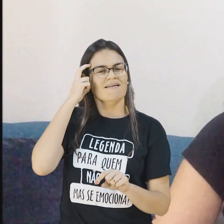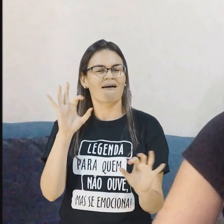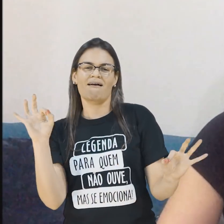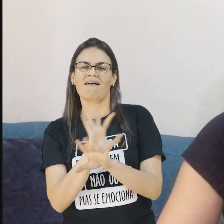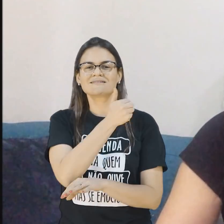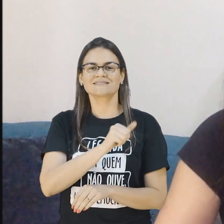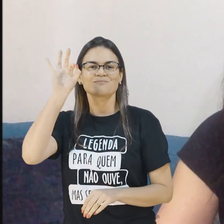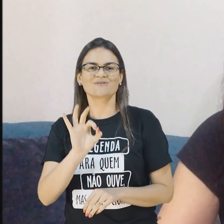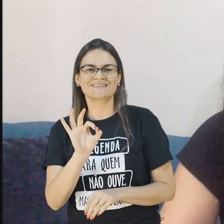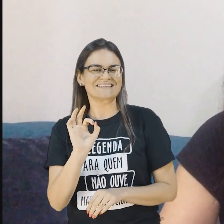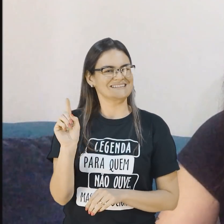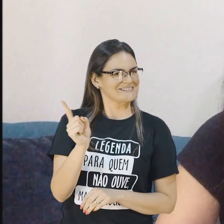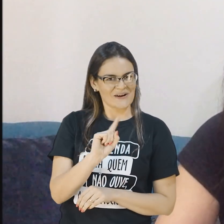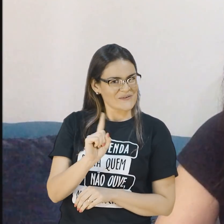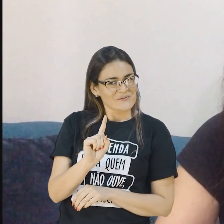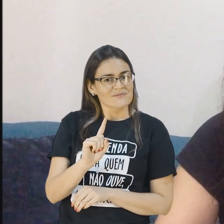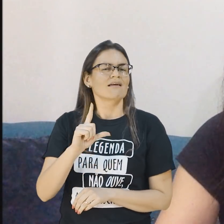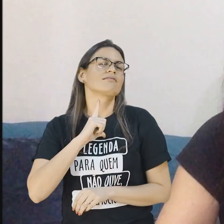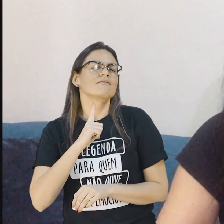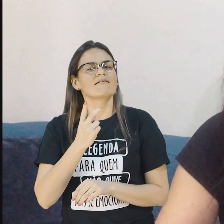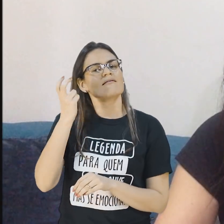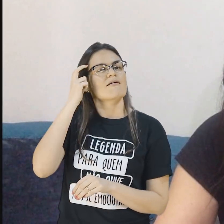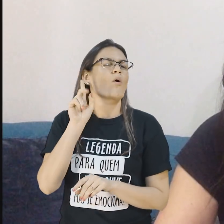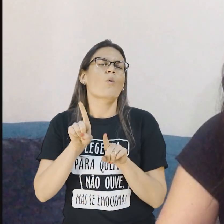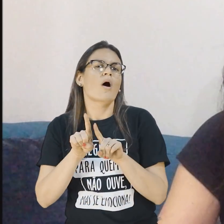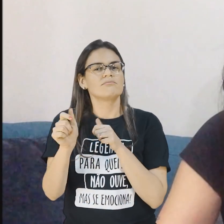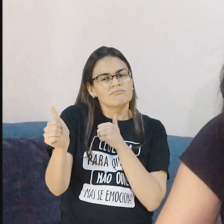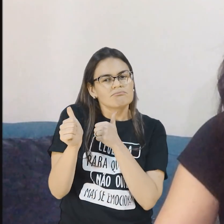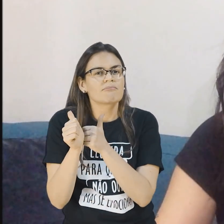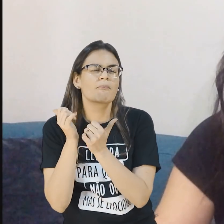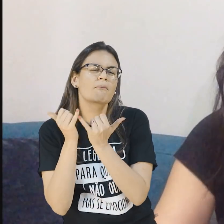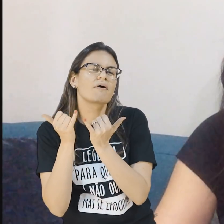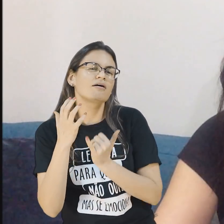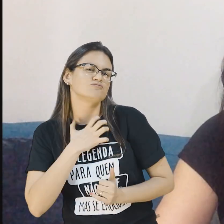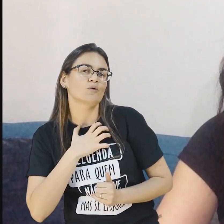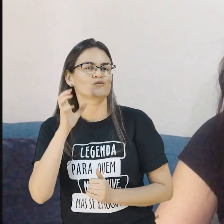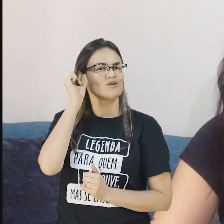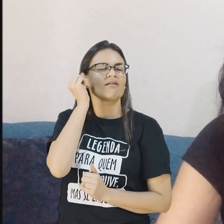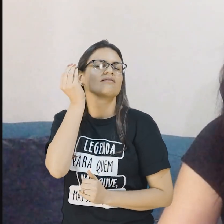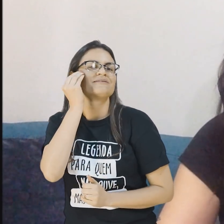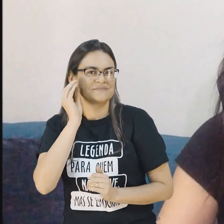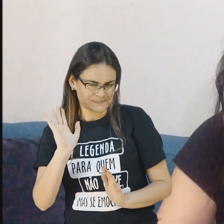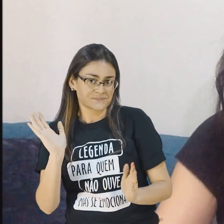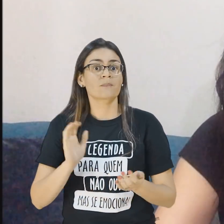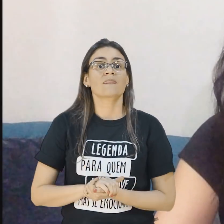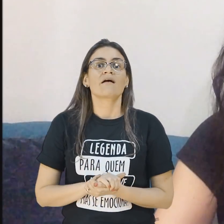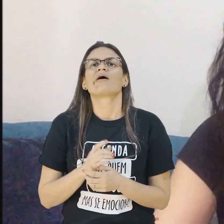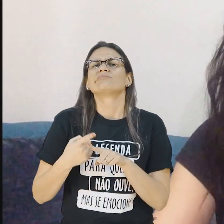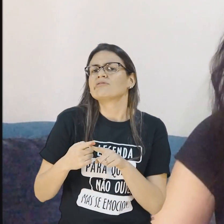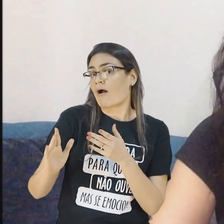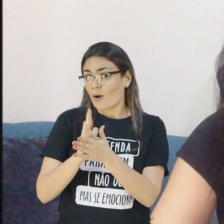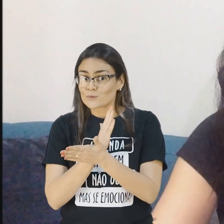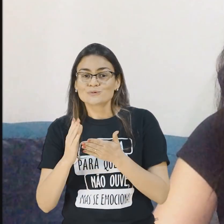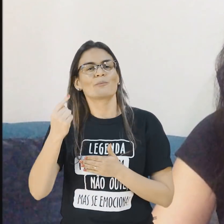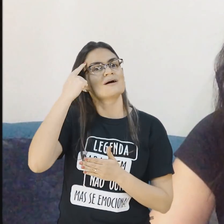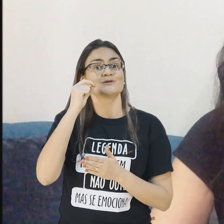é bem menos... verídico do que a gente gostaria. Nós temos uma audição próxima do ouvinte